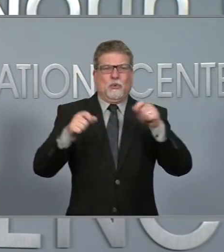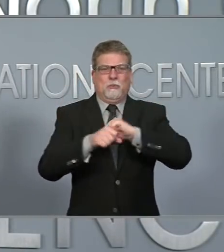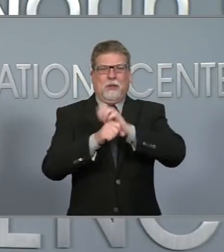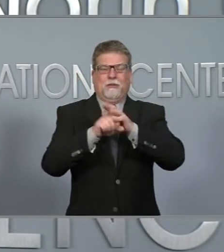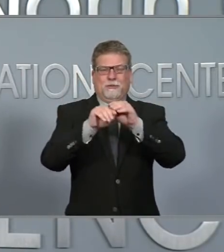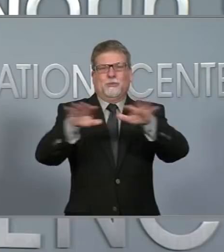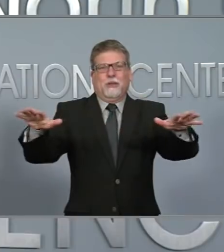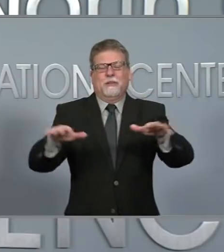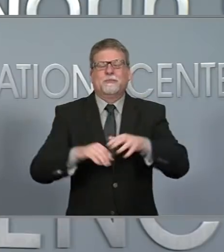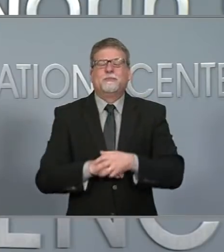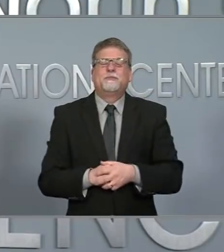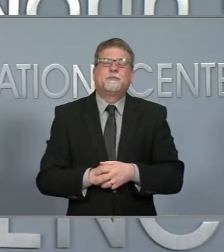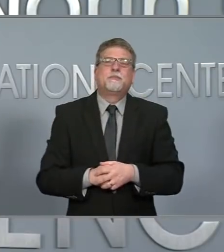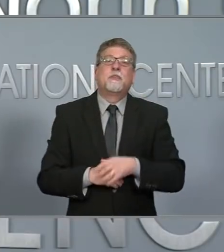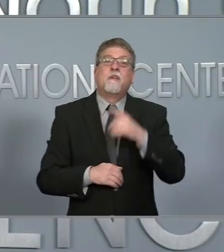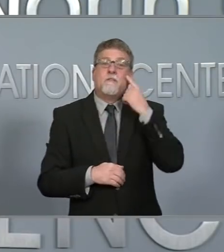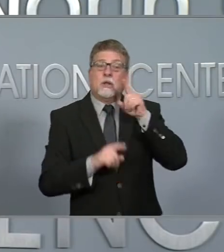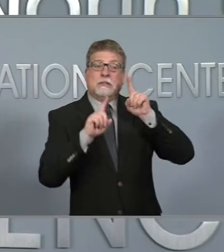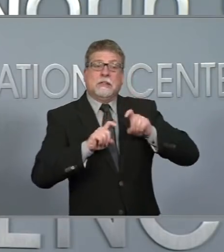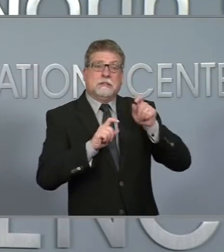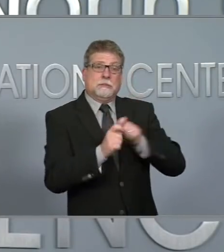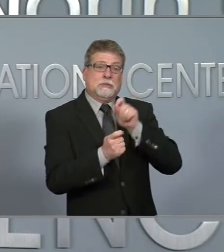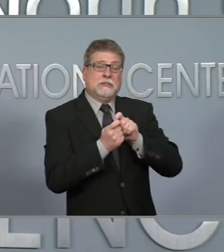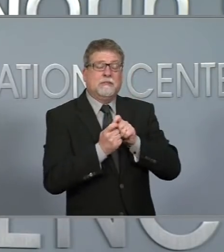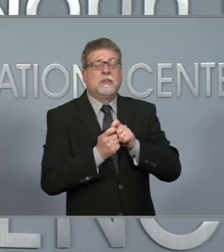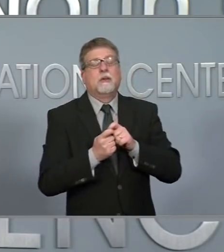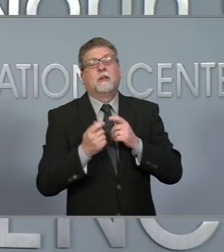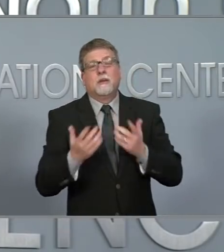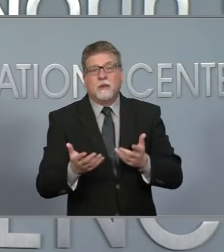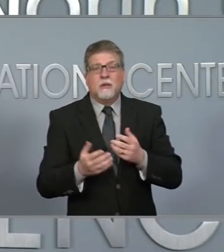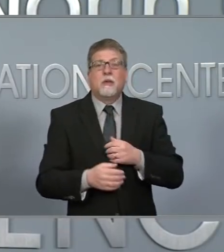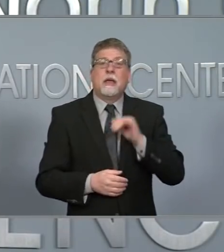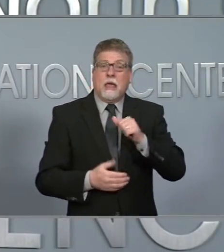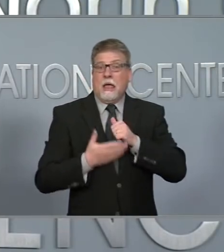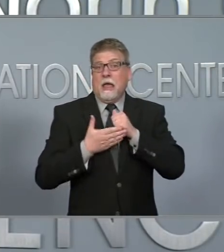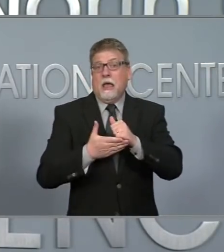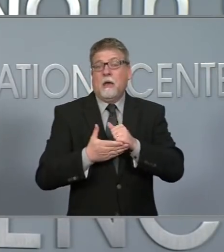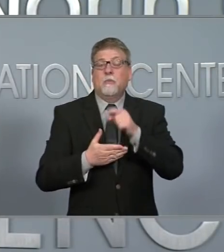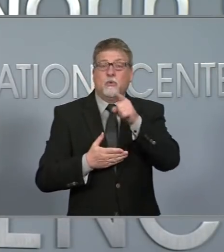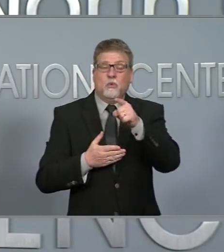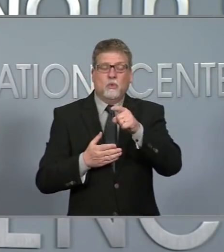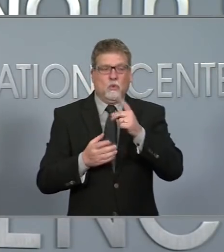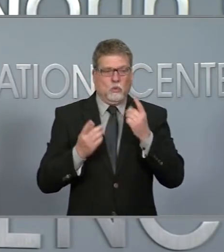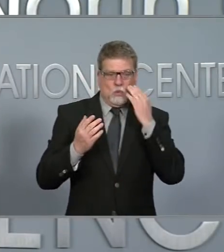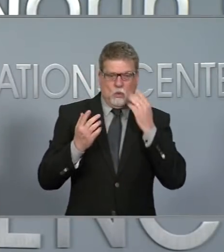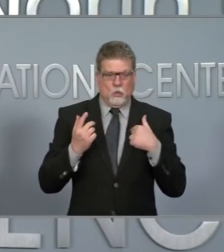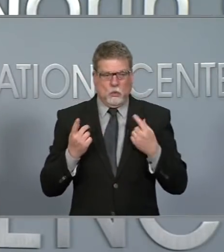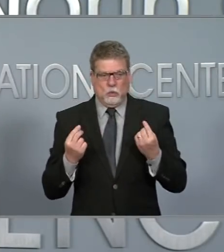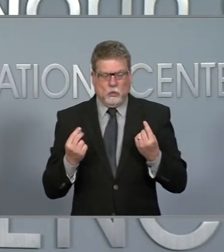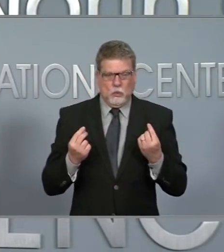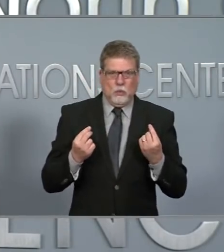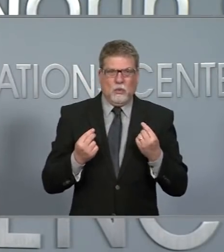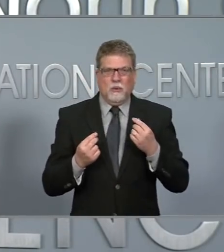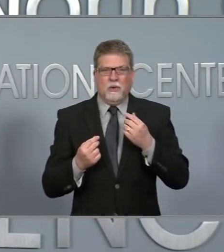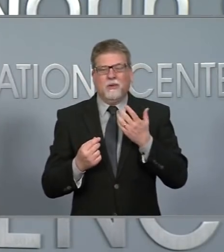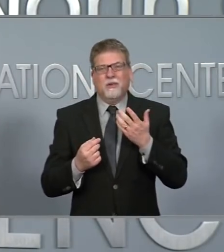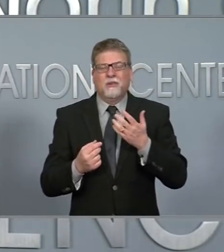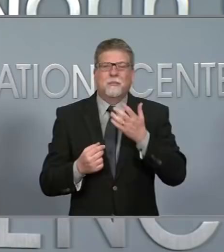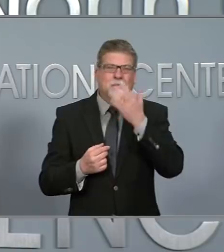tratamiento y eso nos ayuda a responder mejor en cada etapa